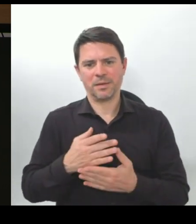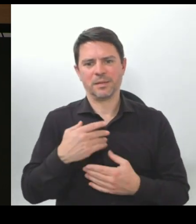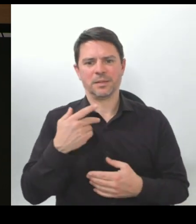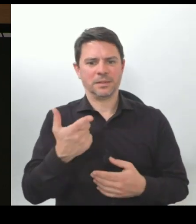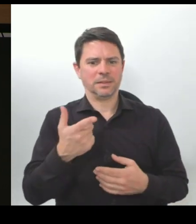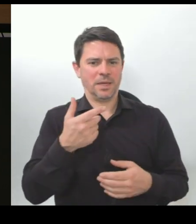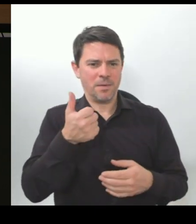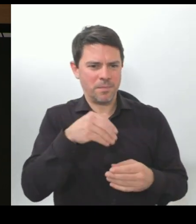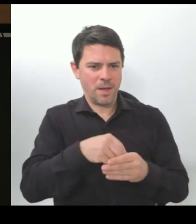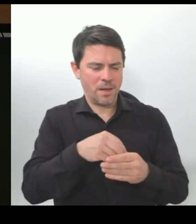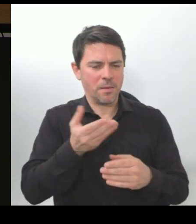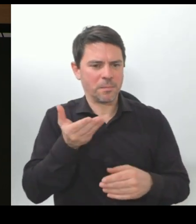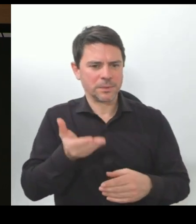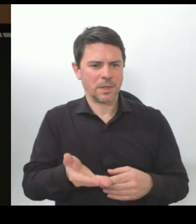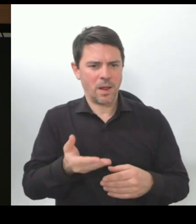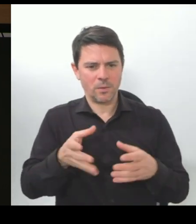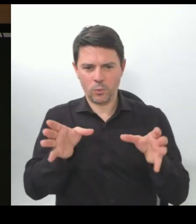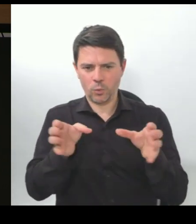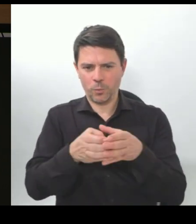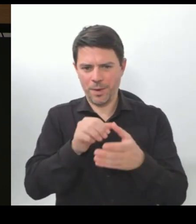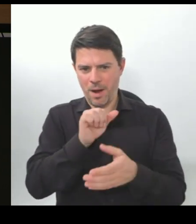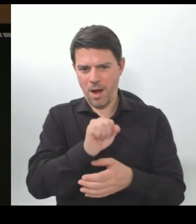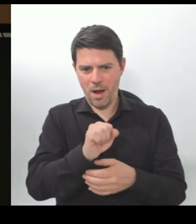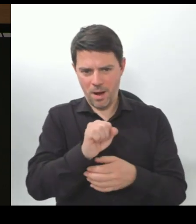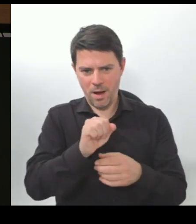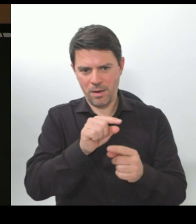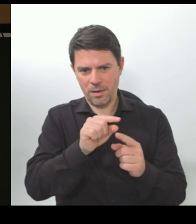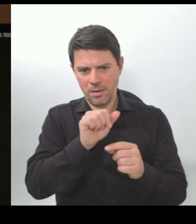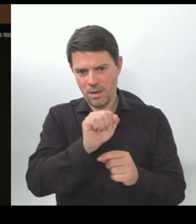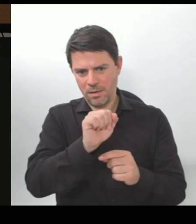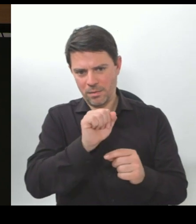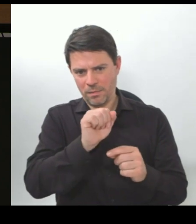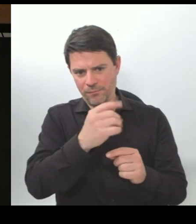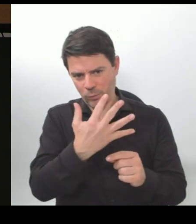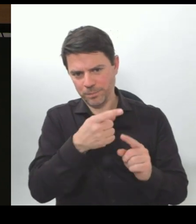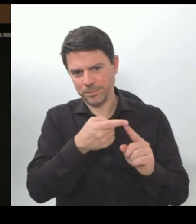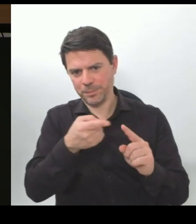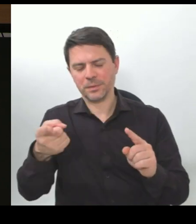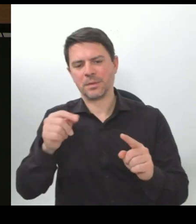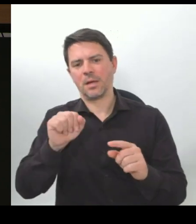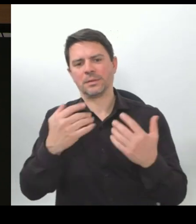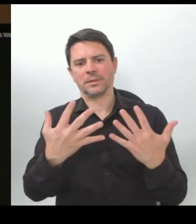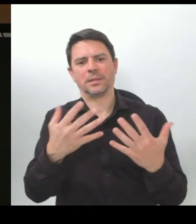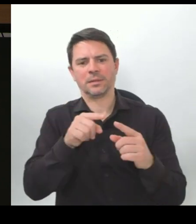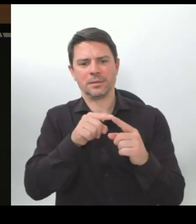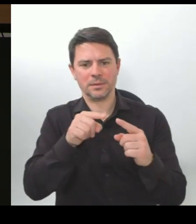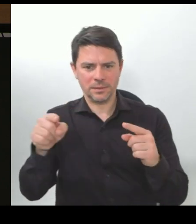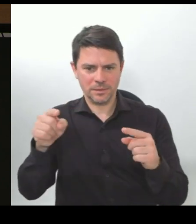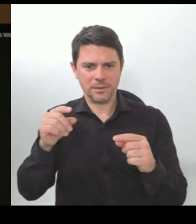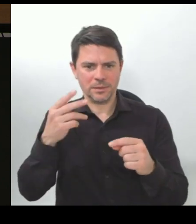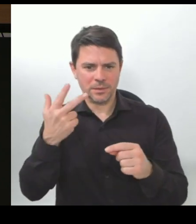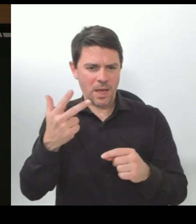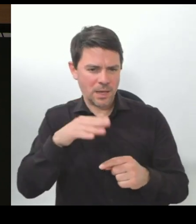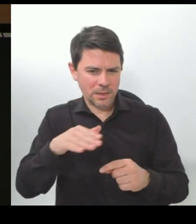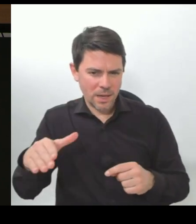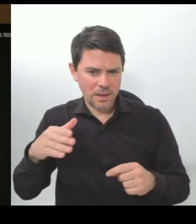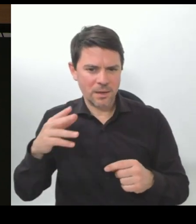offiziellen Begründungen, die wir so bekommen, durchliest, dann merkt man, dass das immer ganz anders berechnet